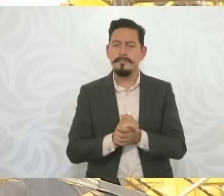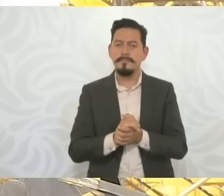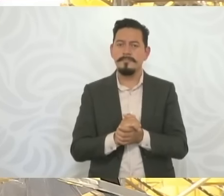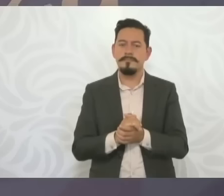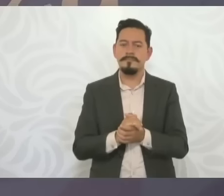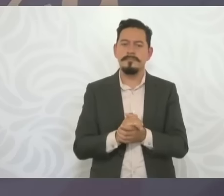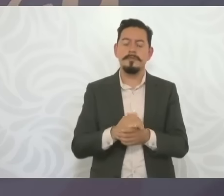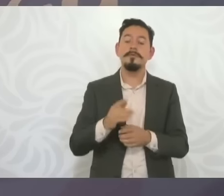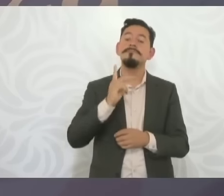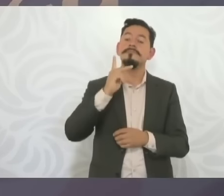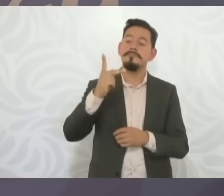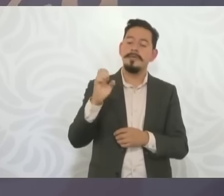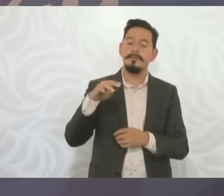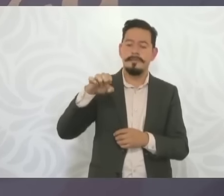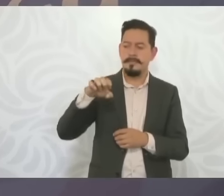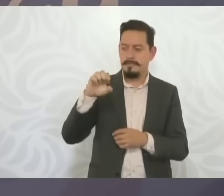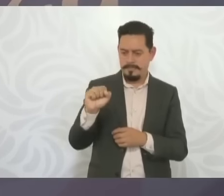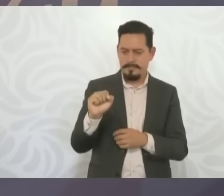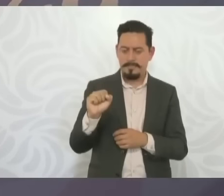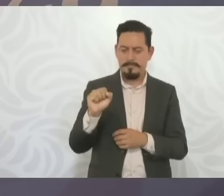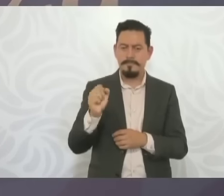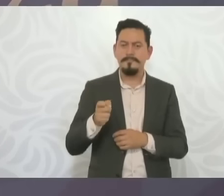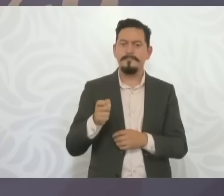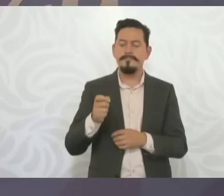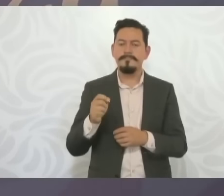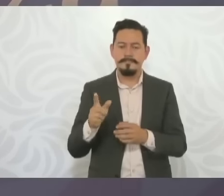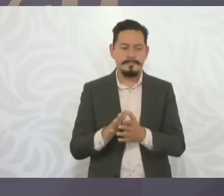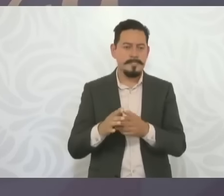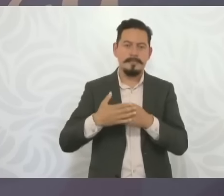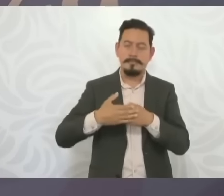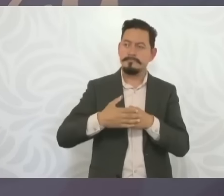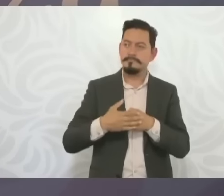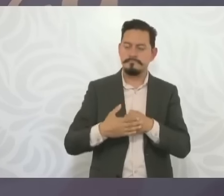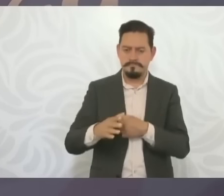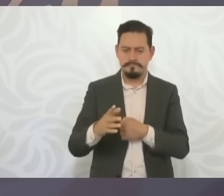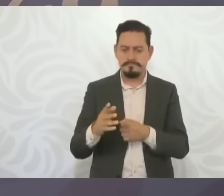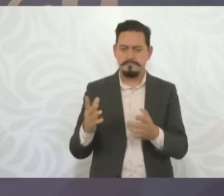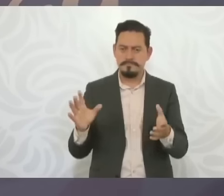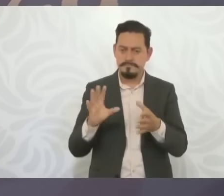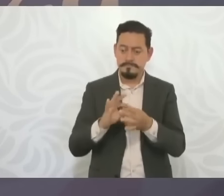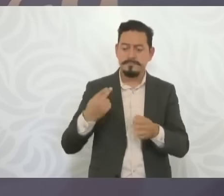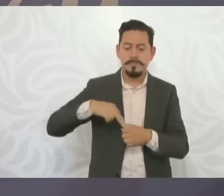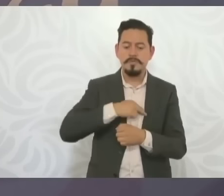Petróleos Mexicanos entrega resultados positivos. Hemos reintegrado las subsidiarias en una sola